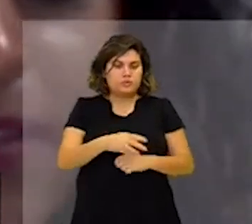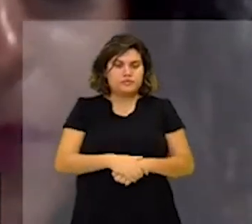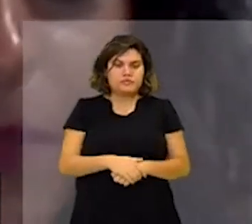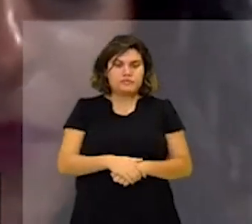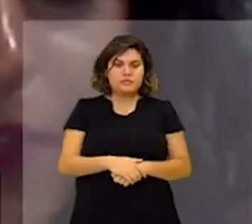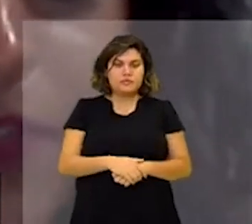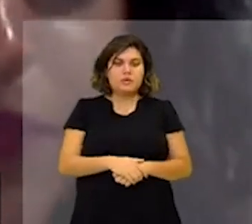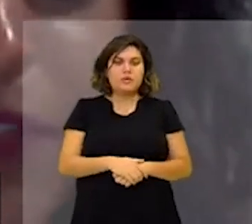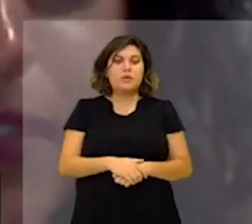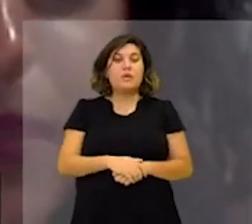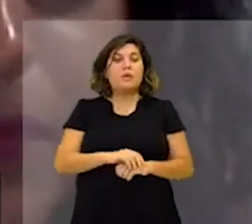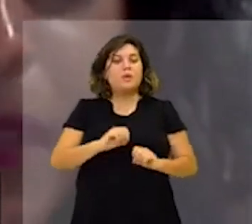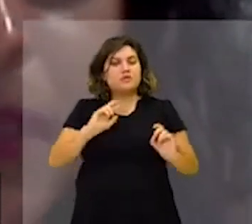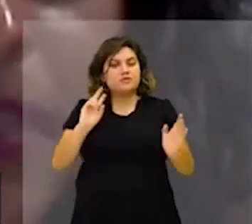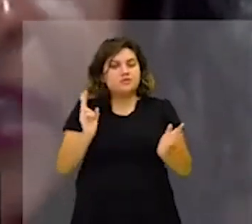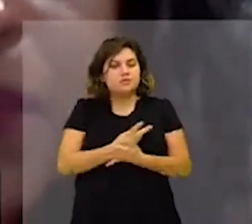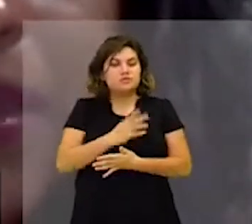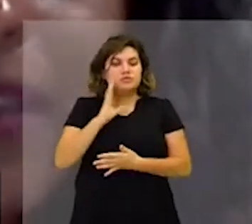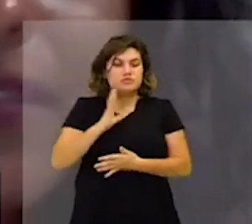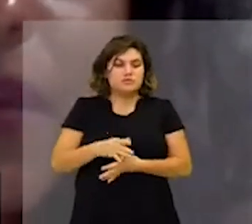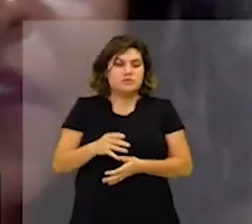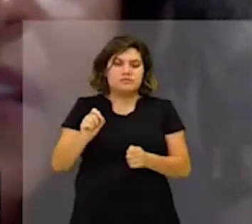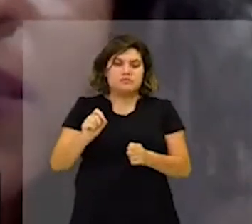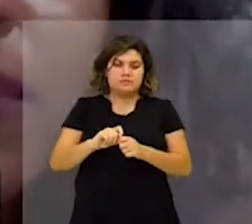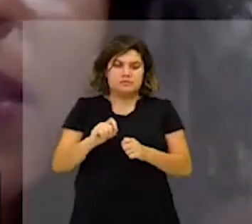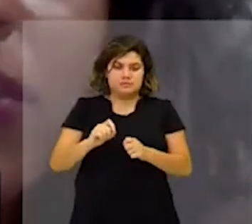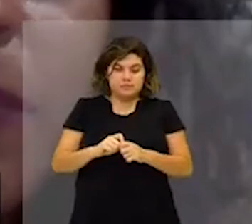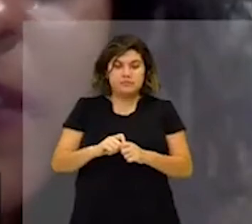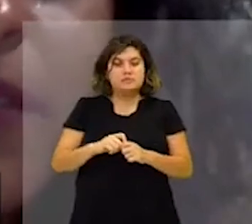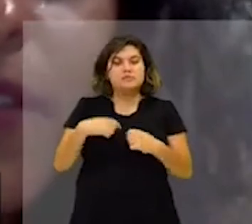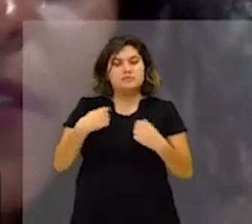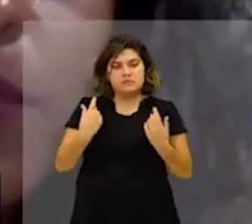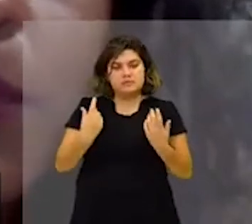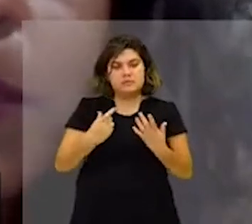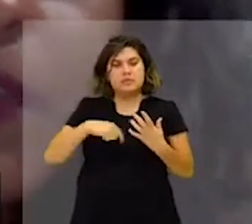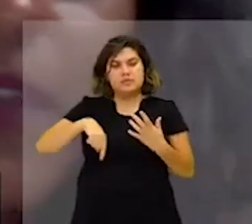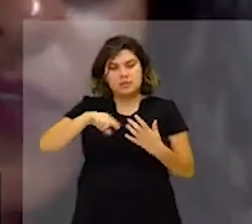foi realizado pela professora Silvana com leite eu essa é uma reflexão que a gente precisa saber